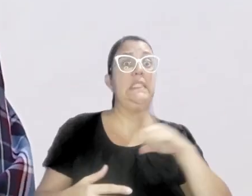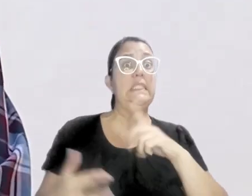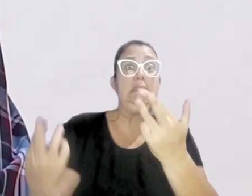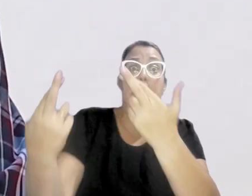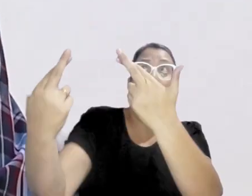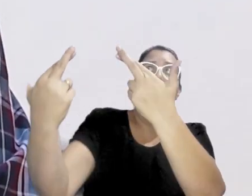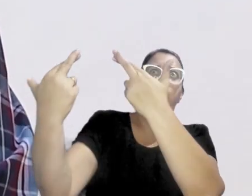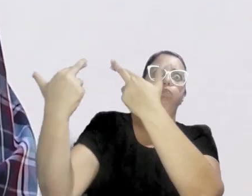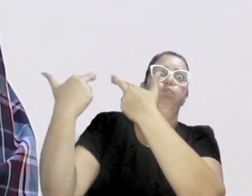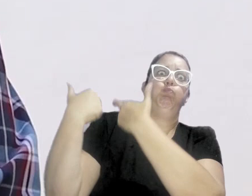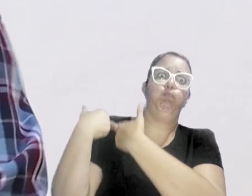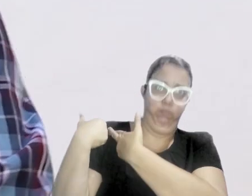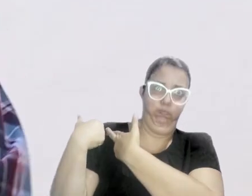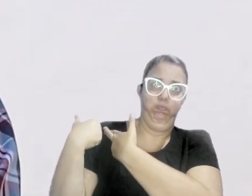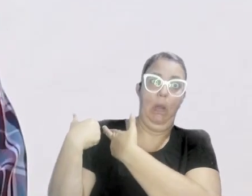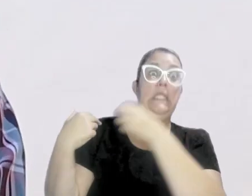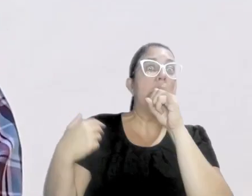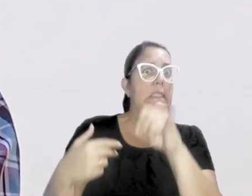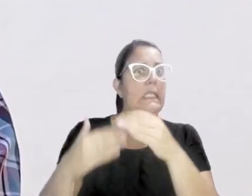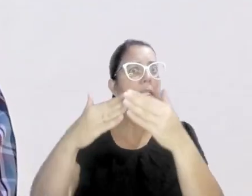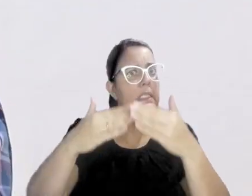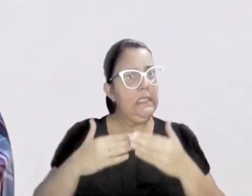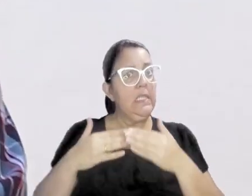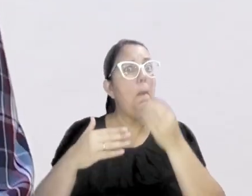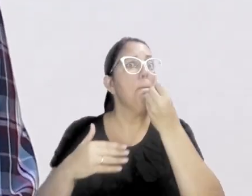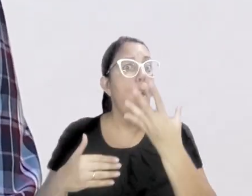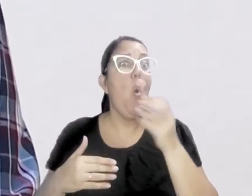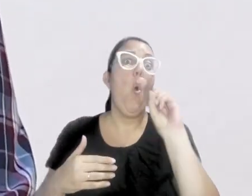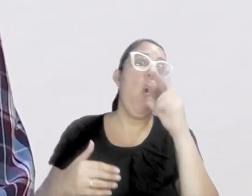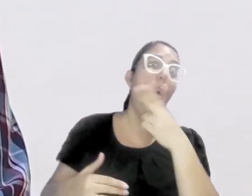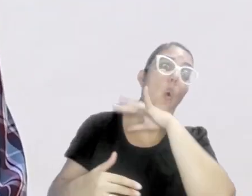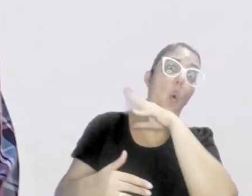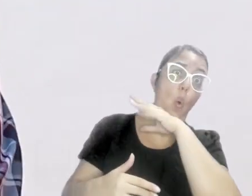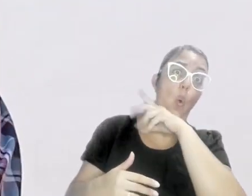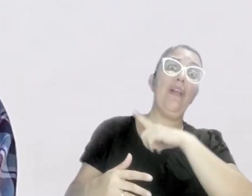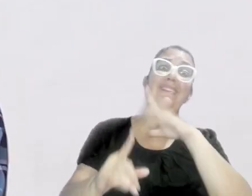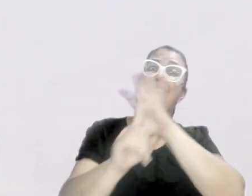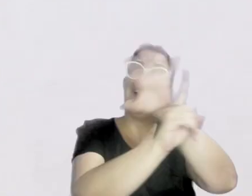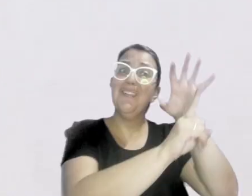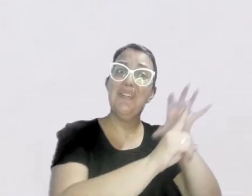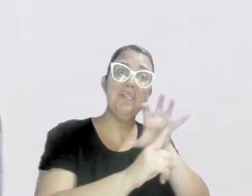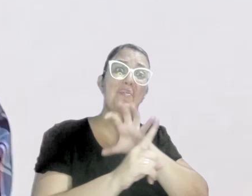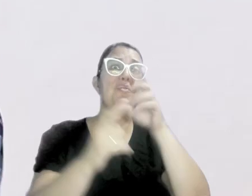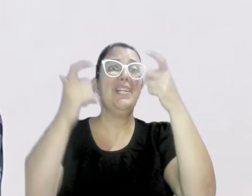porque o licenciamento bem executado, ou mal executado, influencia concretamente no território.